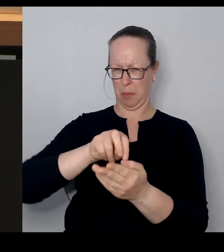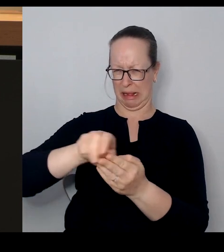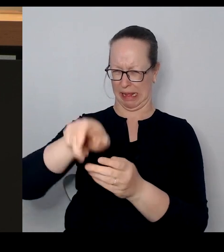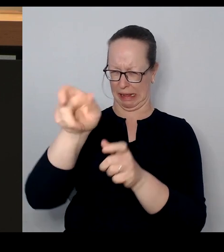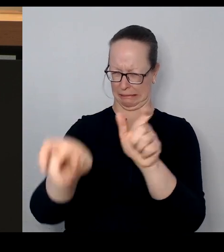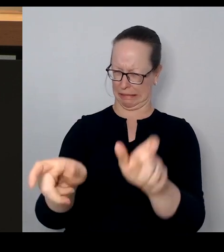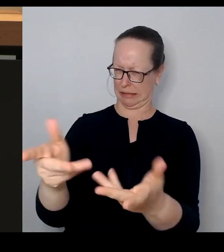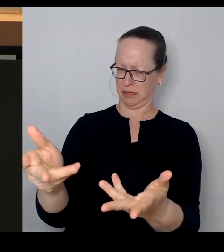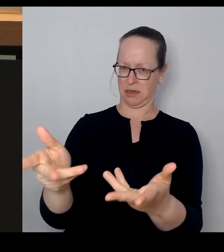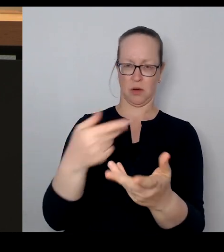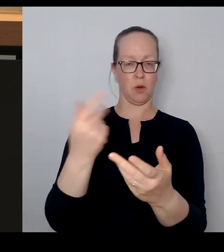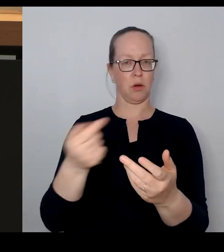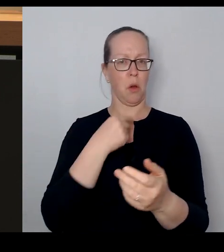auf jeden Fall ziemlich ungehörig.